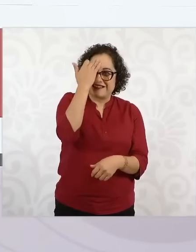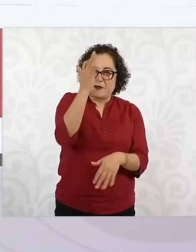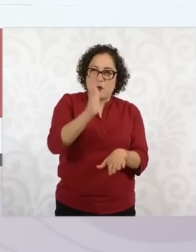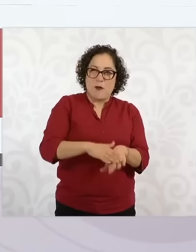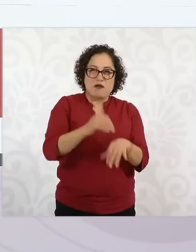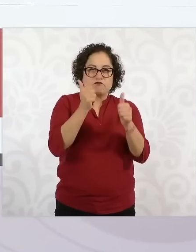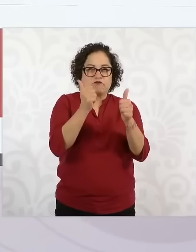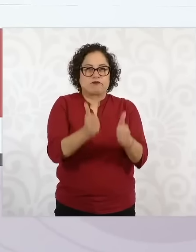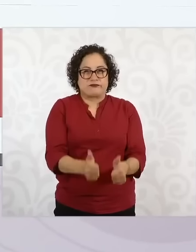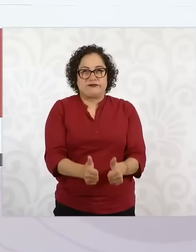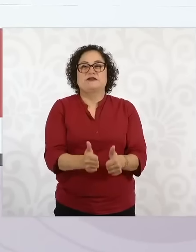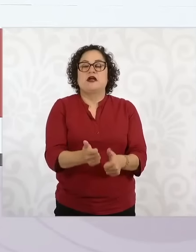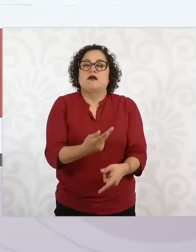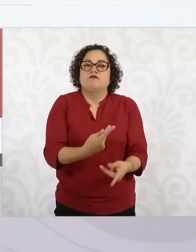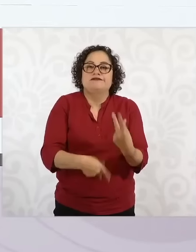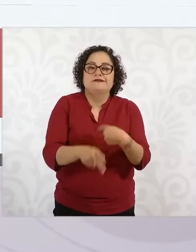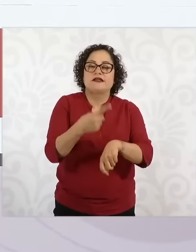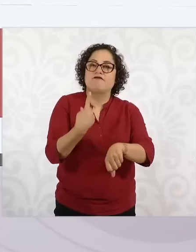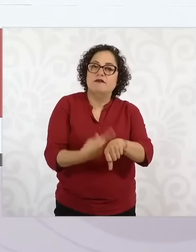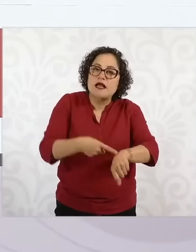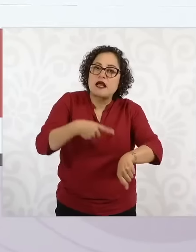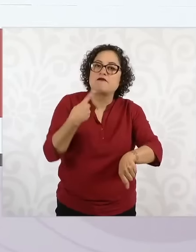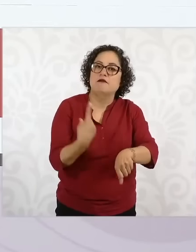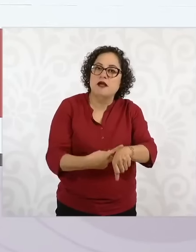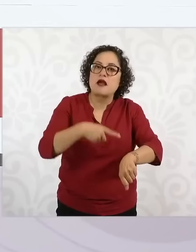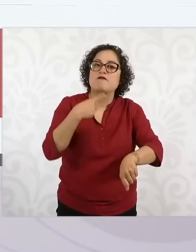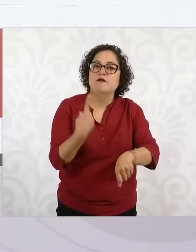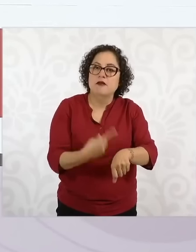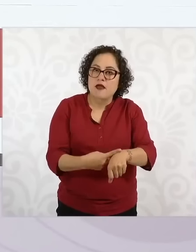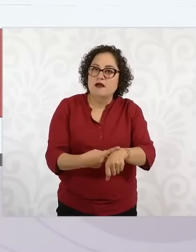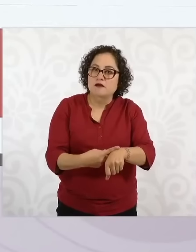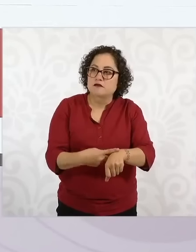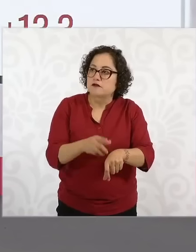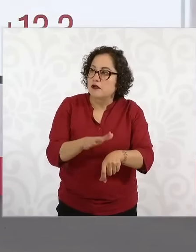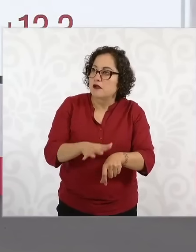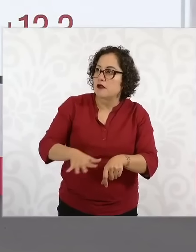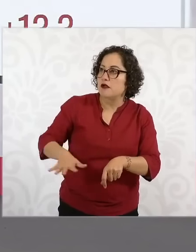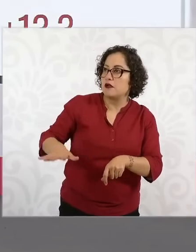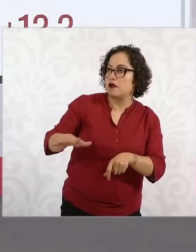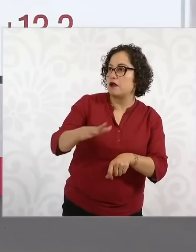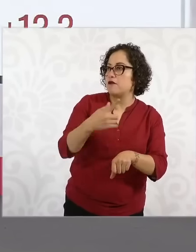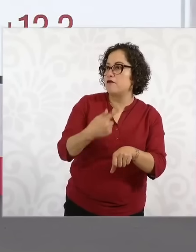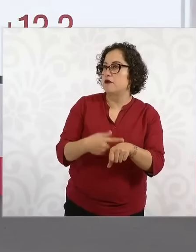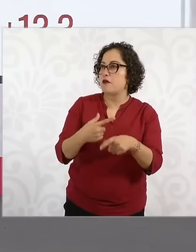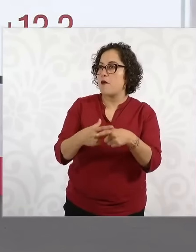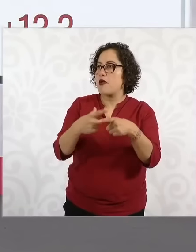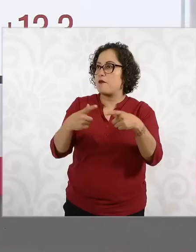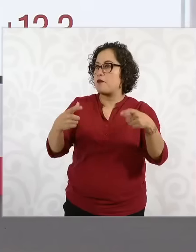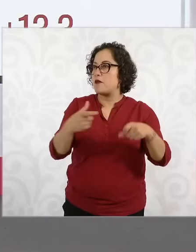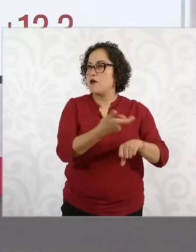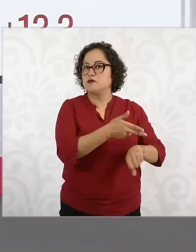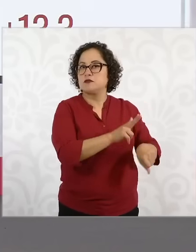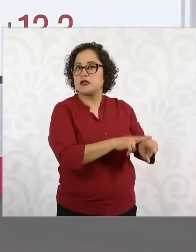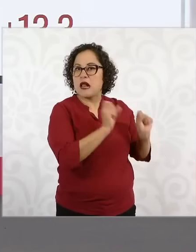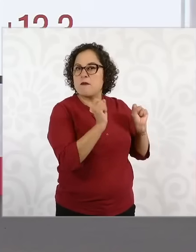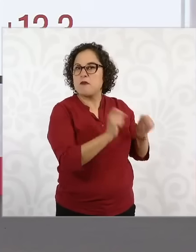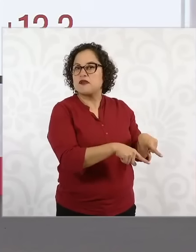estas enfermedades, Pero no se construyen hospitales, no se contratan nuevos médicos.